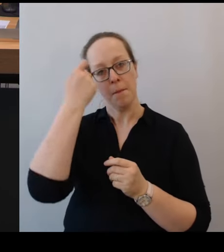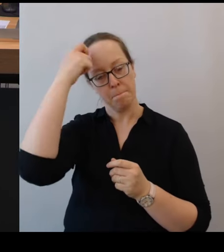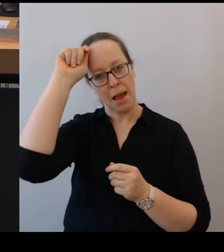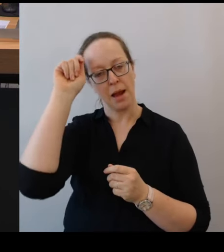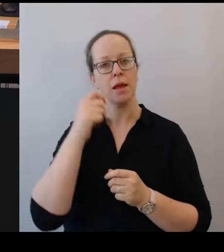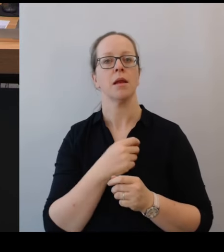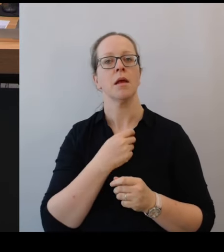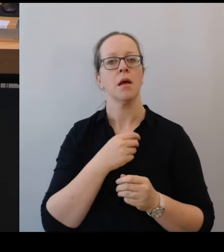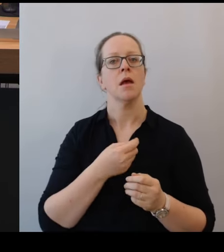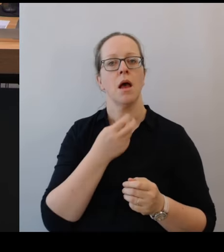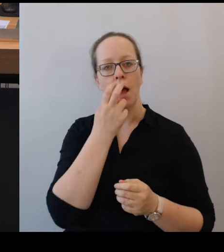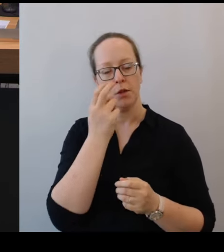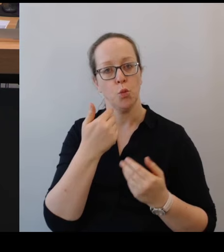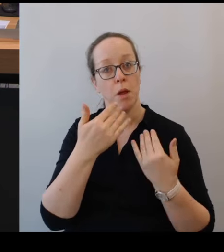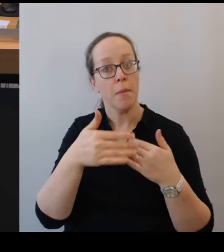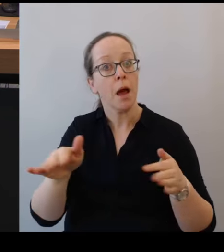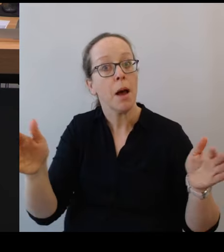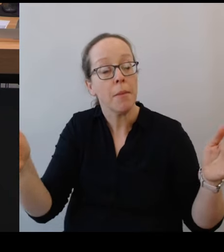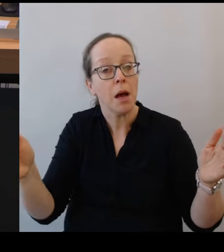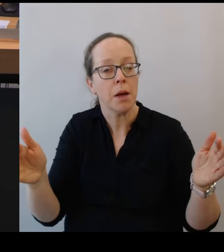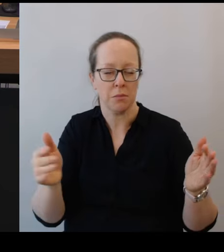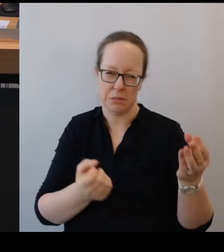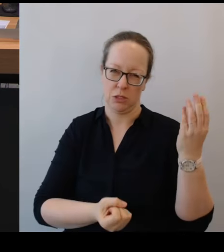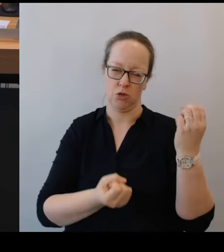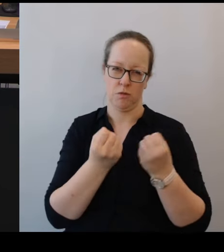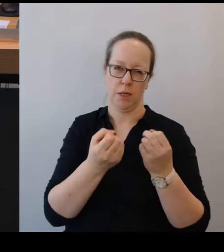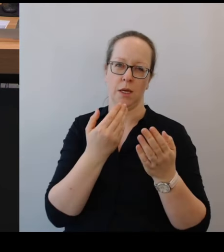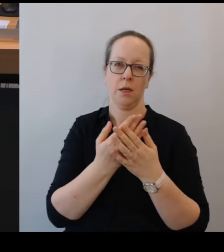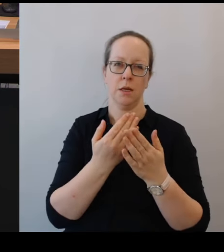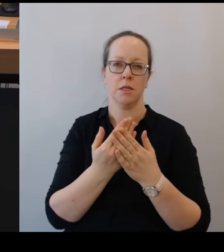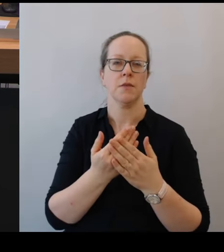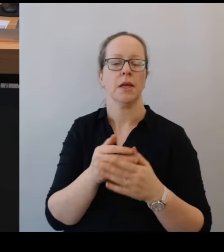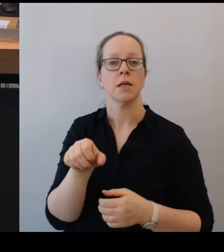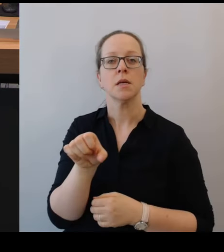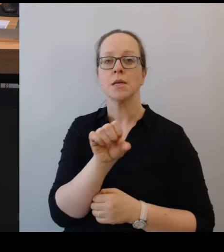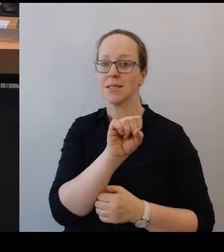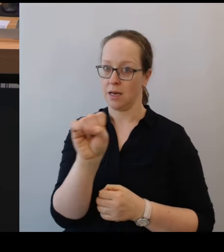zusammen mit dem Regierenden Bürgermeister das Bündnis für Ausbildung wirklich in den Vordergrund gerückt.